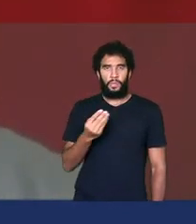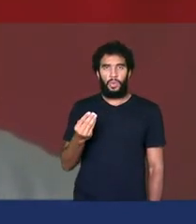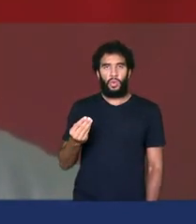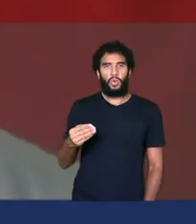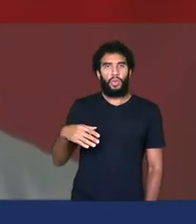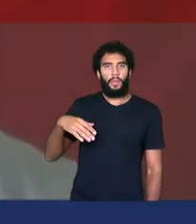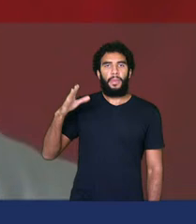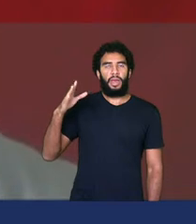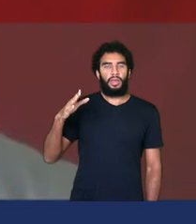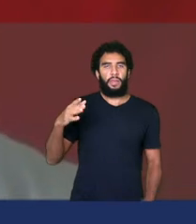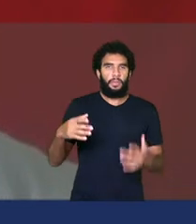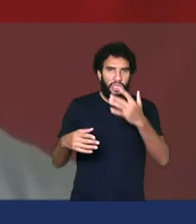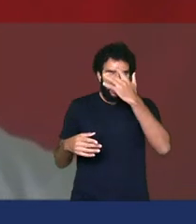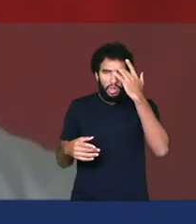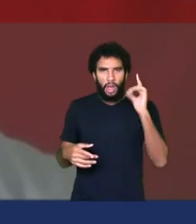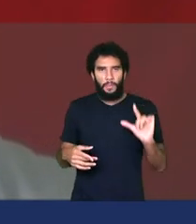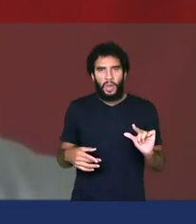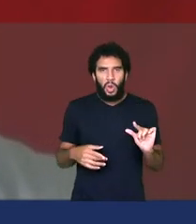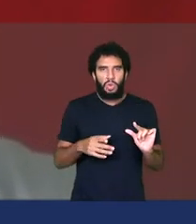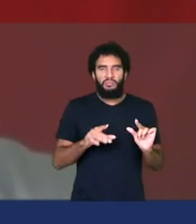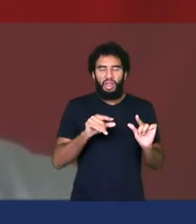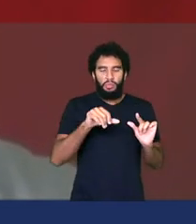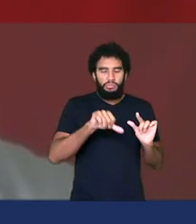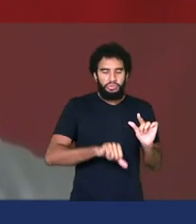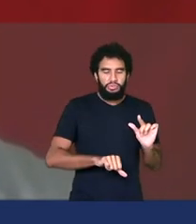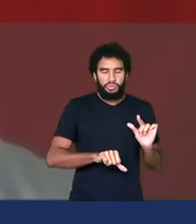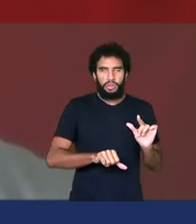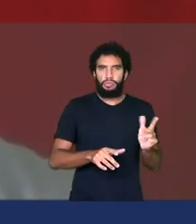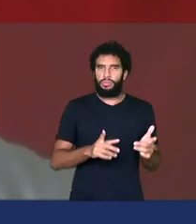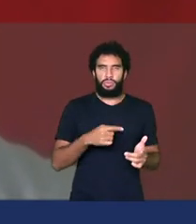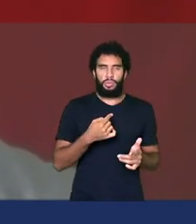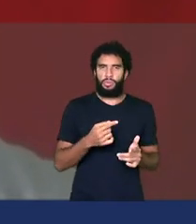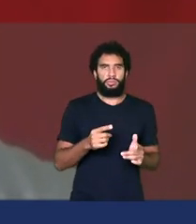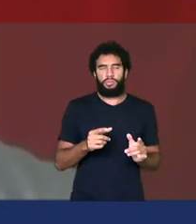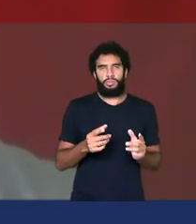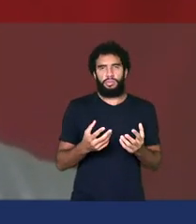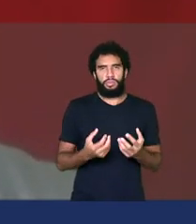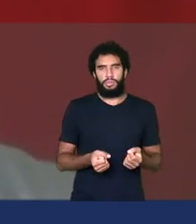MAIS VAI GANHAR MAIS. QUEM TEM MENOS VAI FICAR TÃO RUIM QUANTO ESTAVA. ENTÃO NÓS NÃO PODEMOS ACEITAR ESSA LÓ